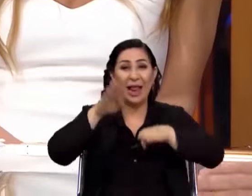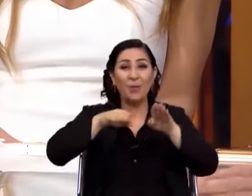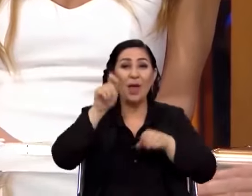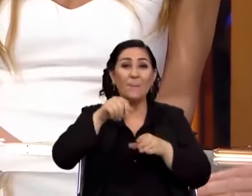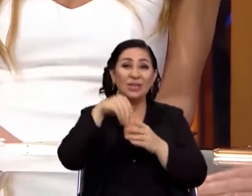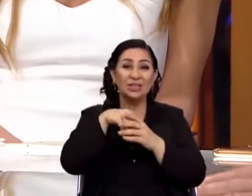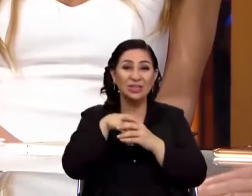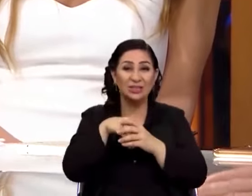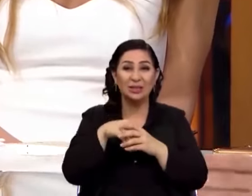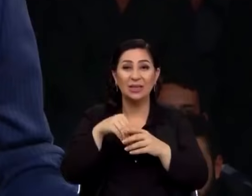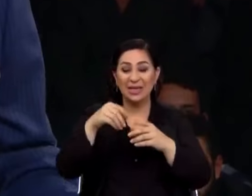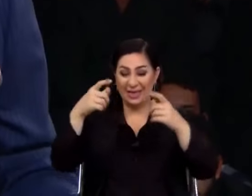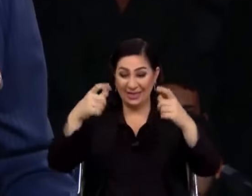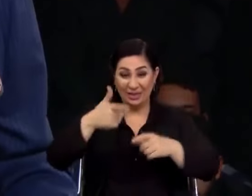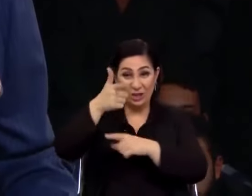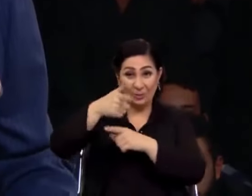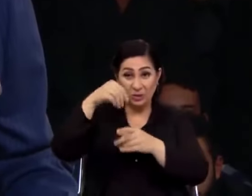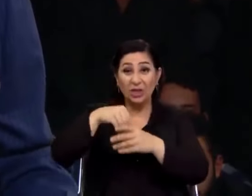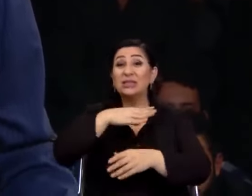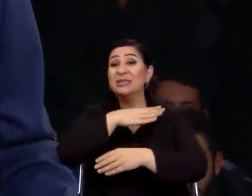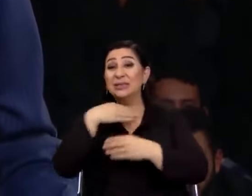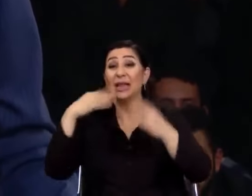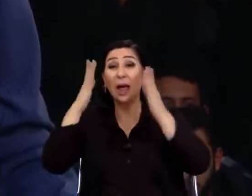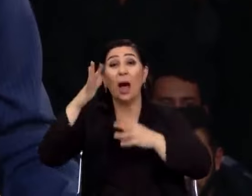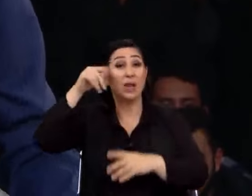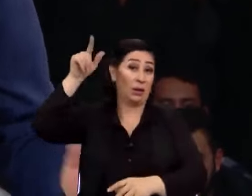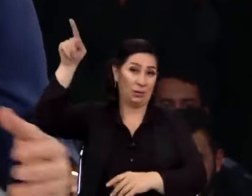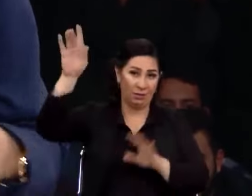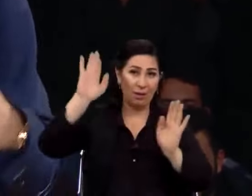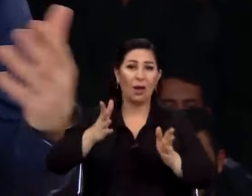birbirlerini de kesseler hele hele Amerikalılar daab Eee Herkes birbirine